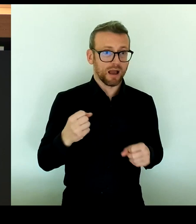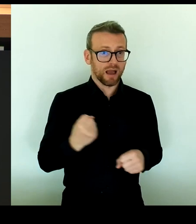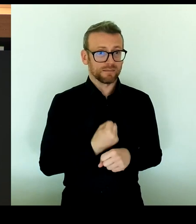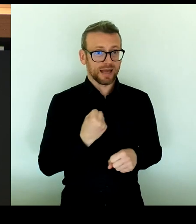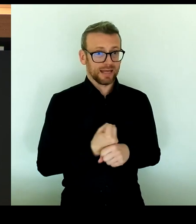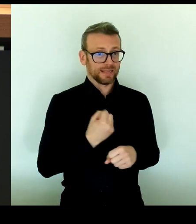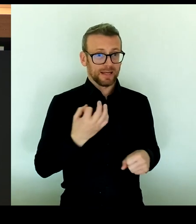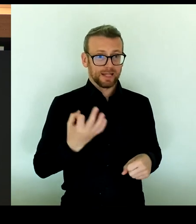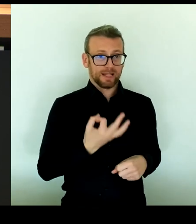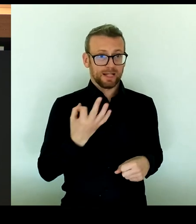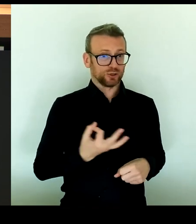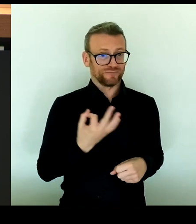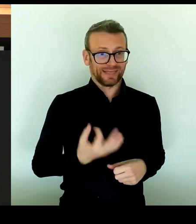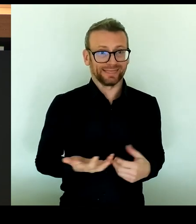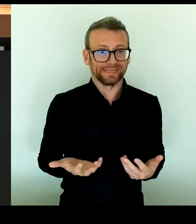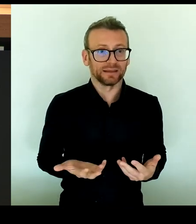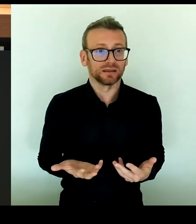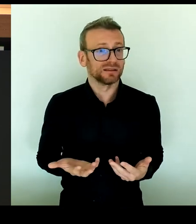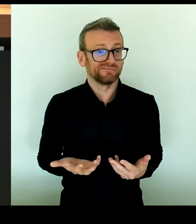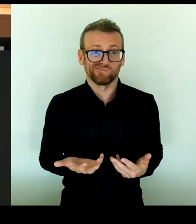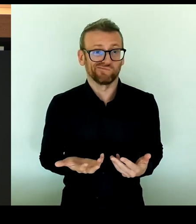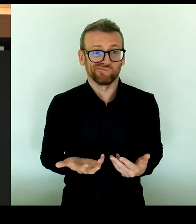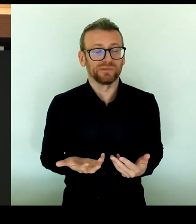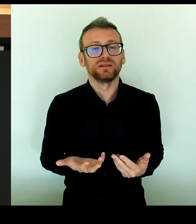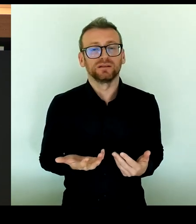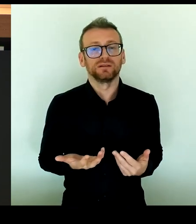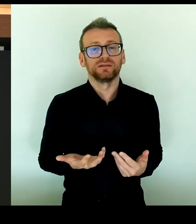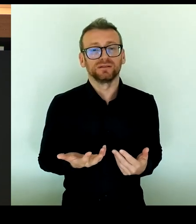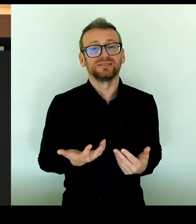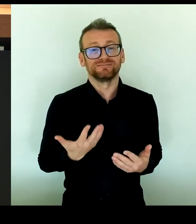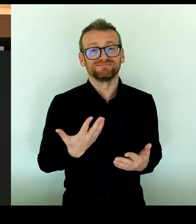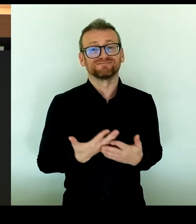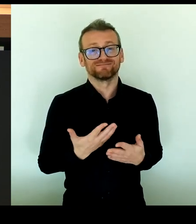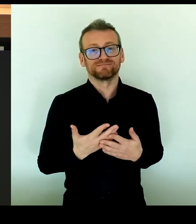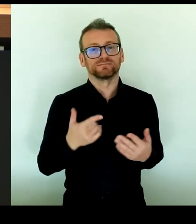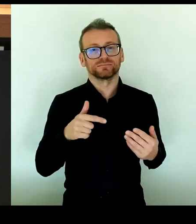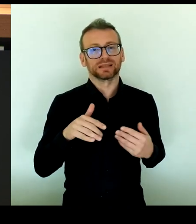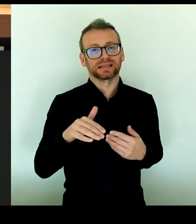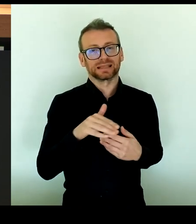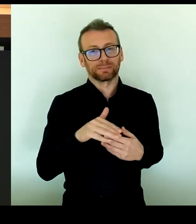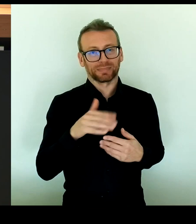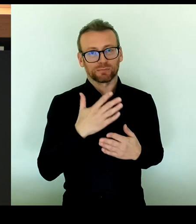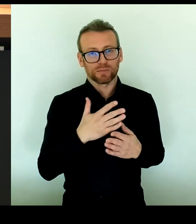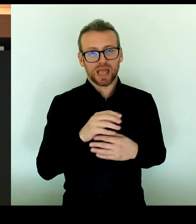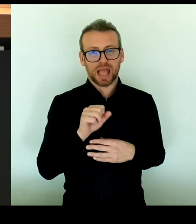Erschließungsstraße fertig zu bauen. So geht vernünftige Stadtentwicklungspolitik nicht e Damen und Herren.